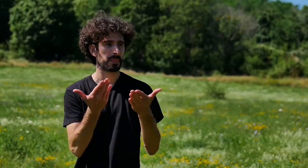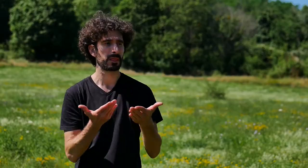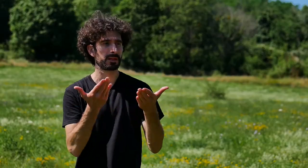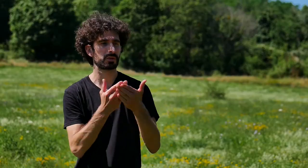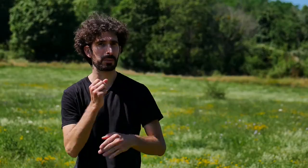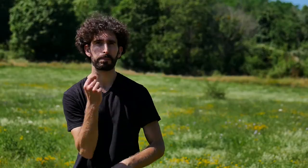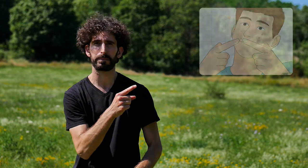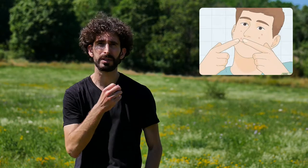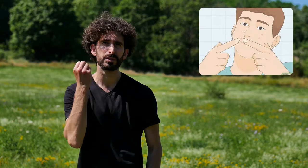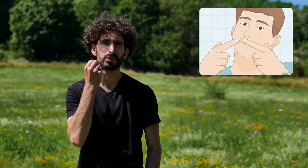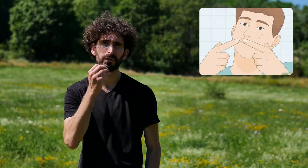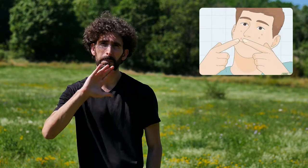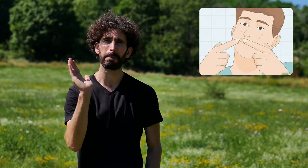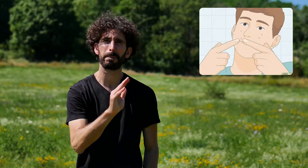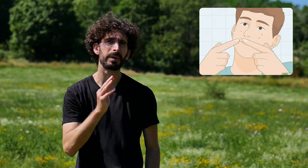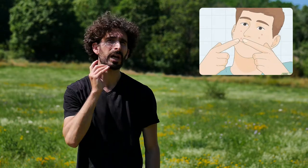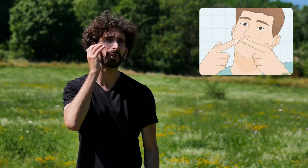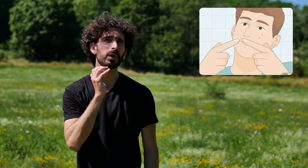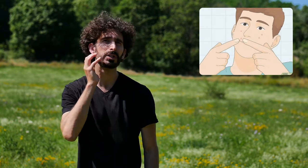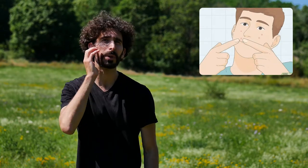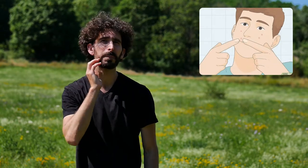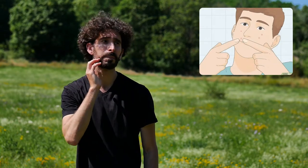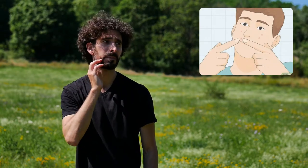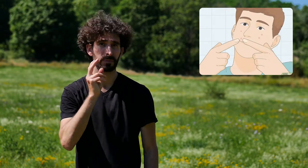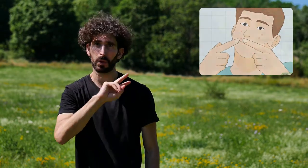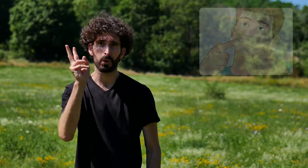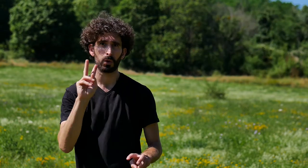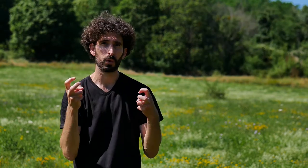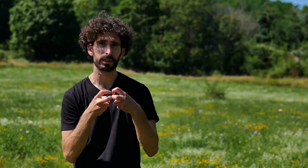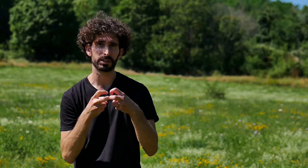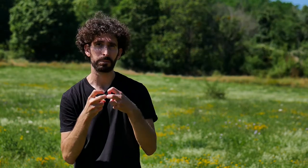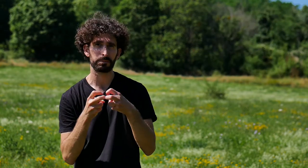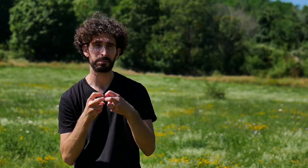Cette situation est souvent typique des adolescents. Voici un autre exemple.